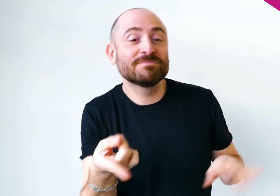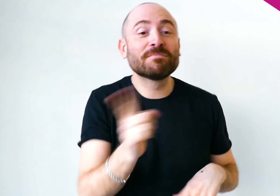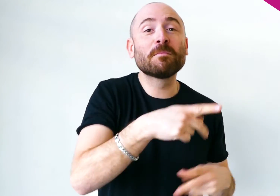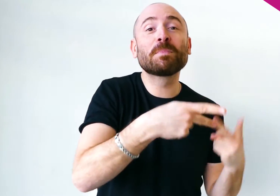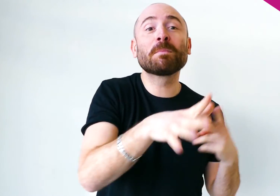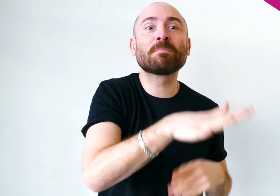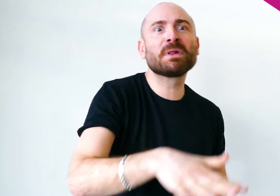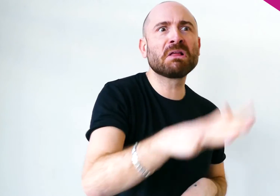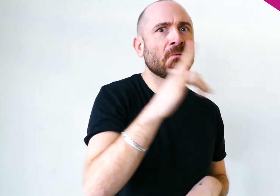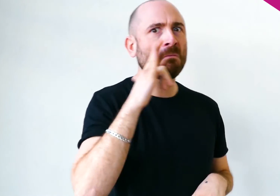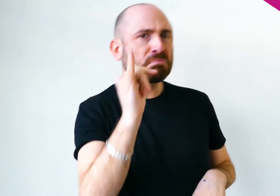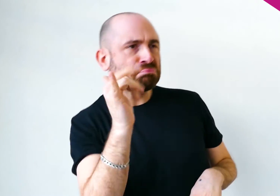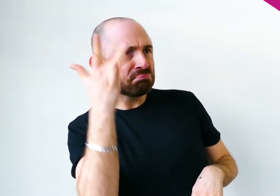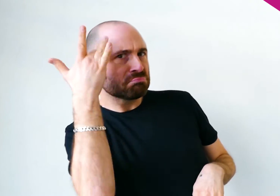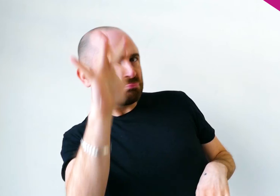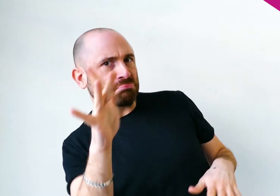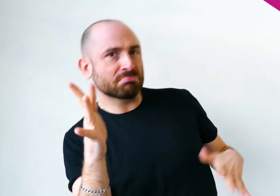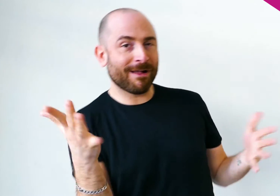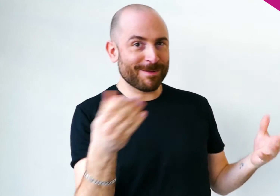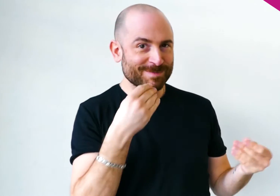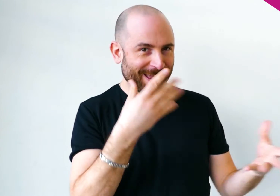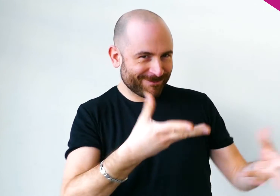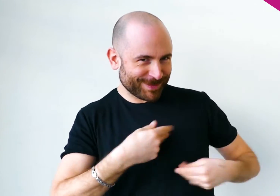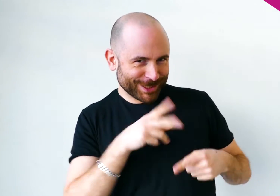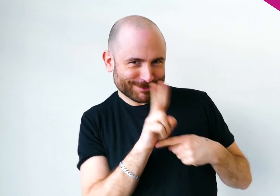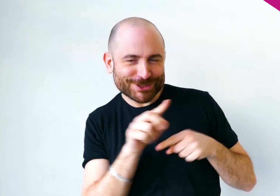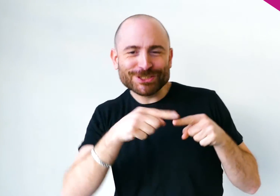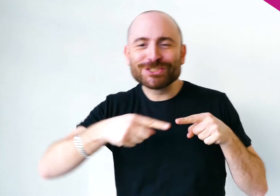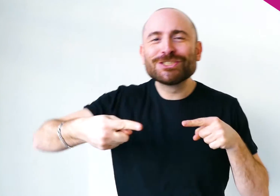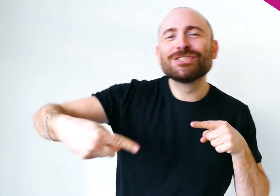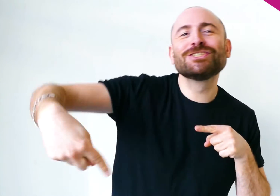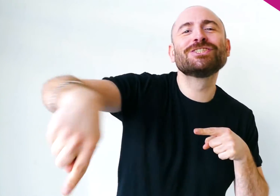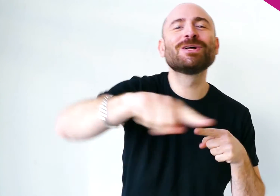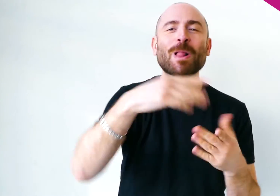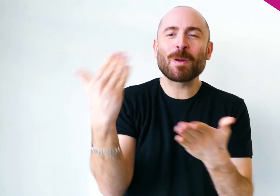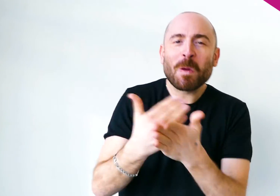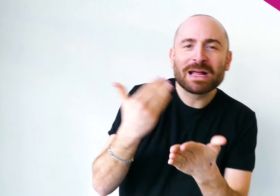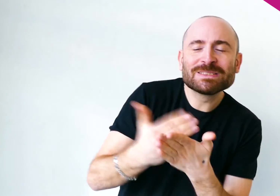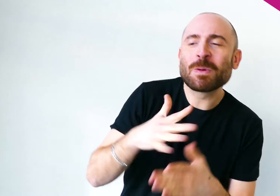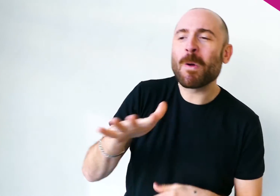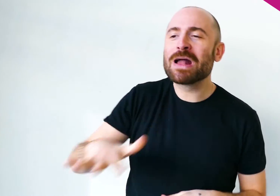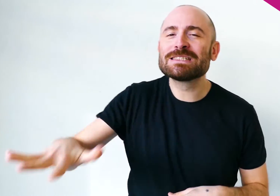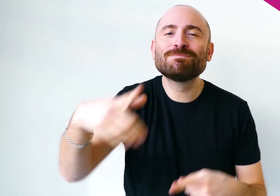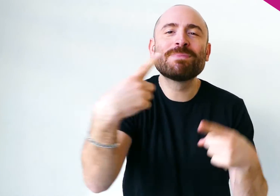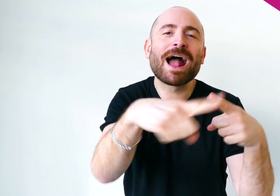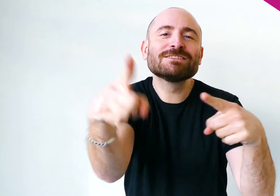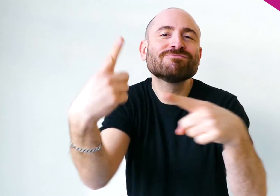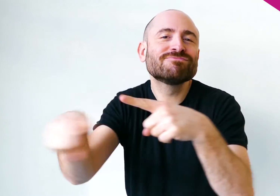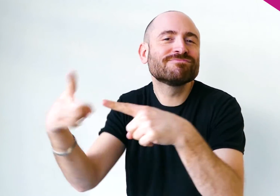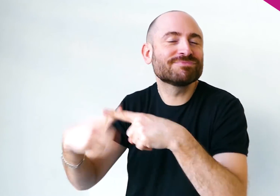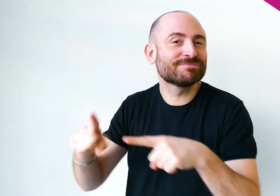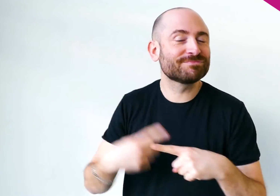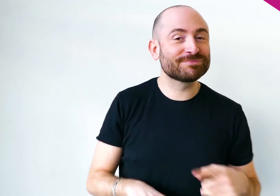Et pour le public qui ne connait pas du tout la médiathèque, vous êtes les bienvenus pour la découvrir de fond en comble avec les différents espaces et ses collections !